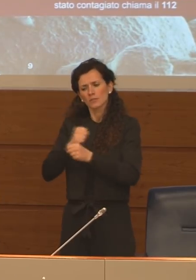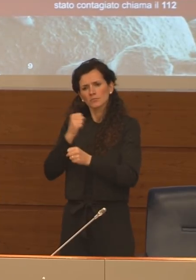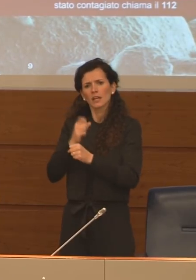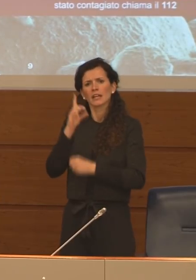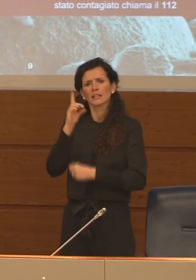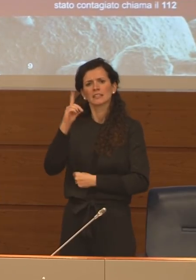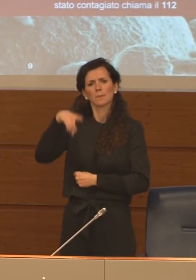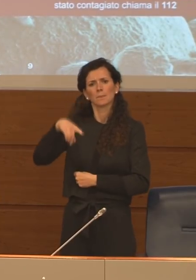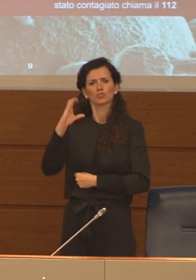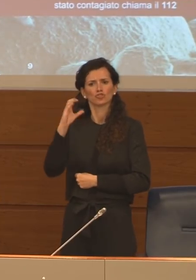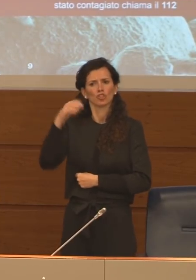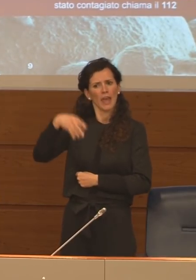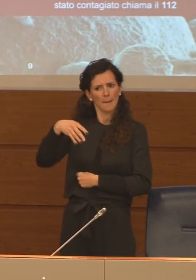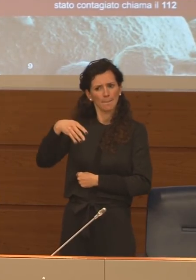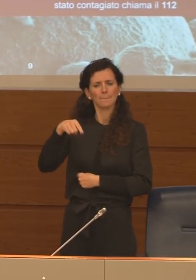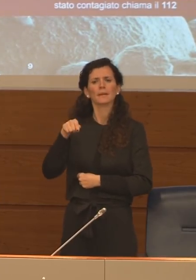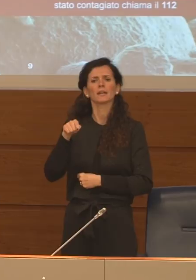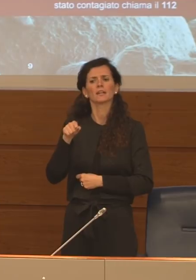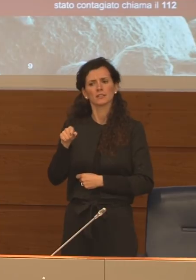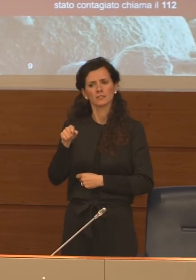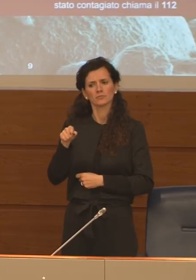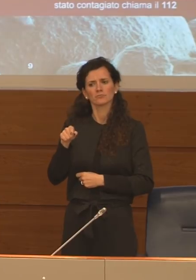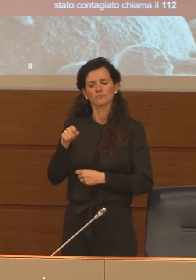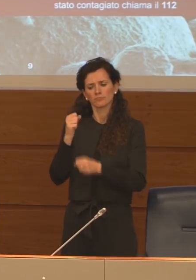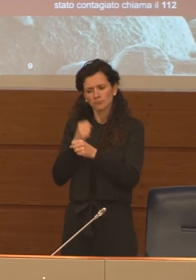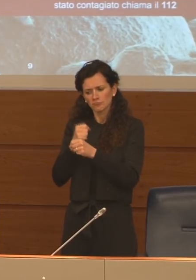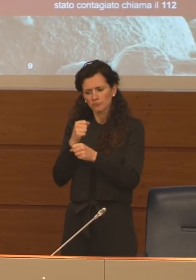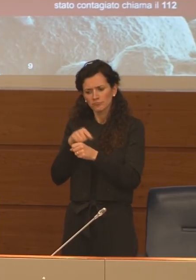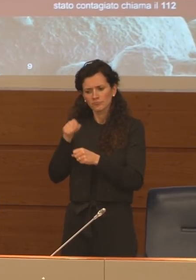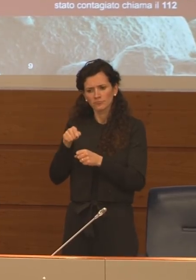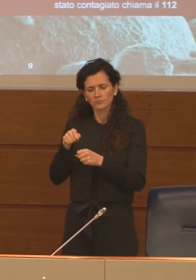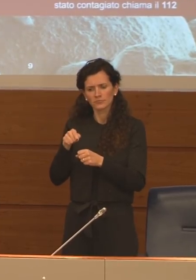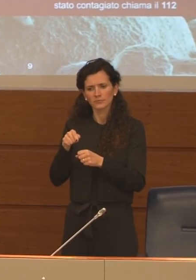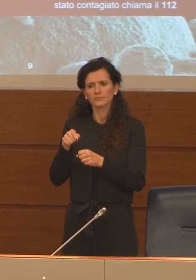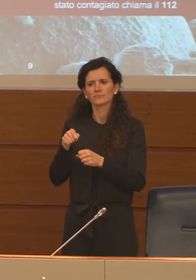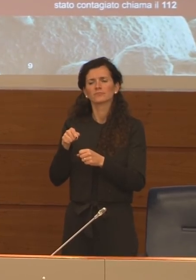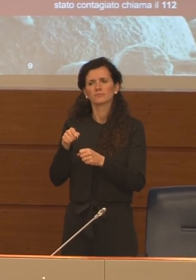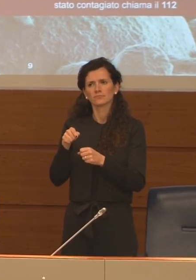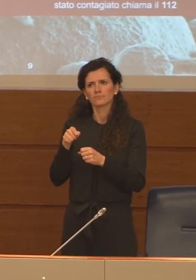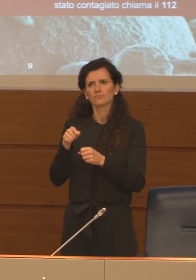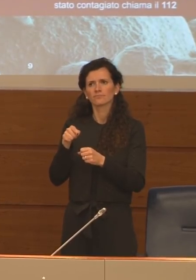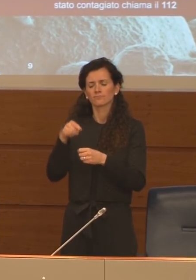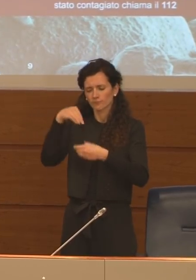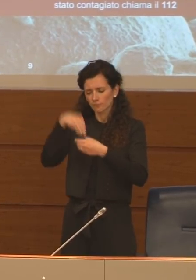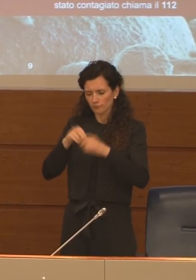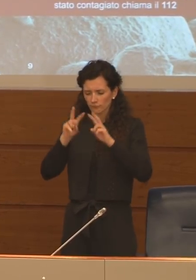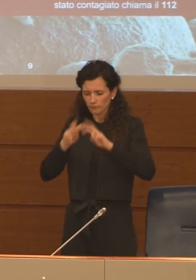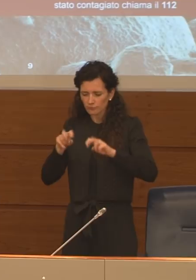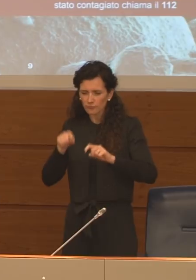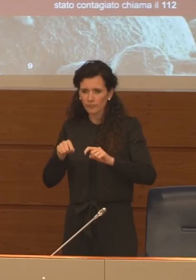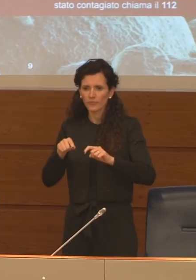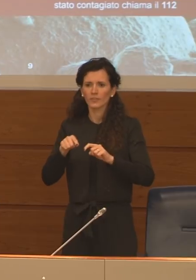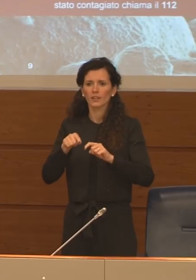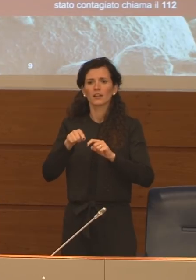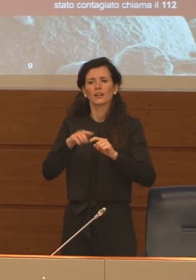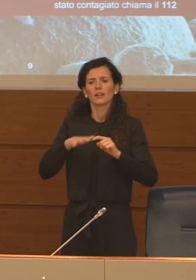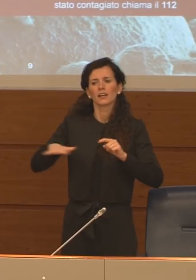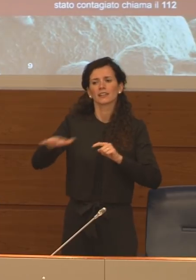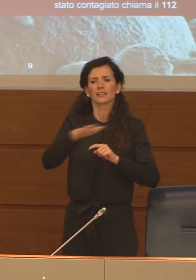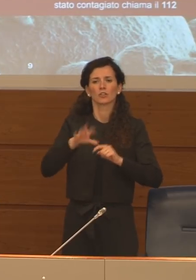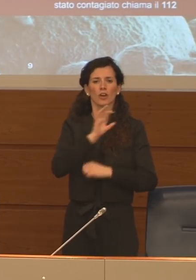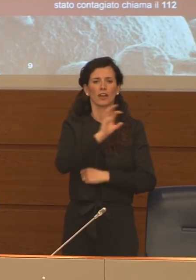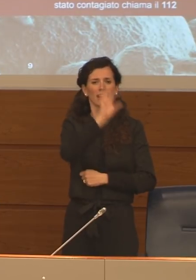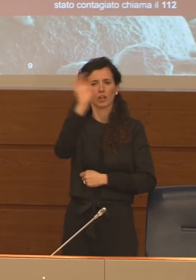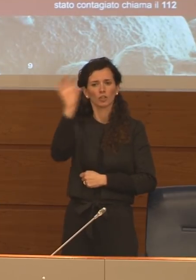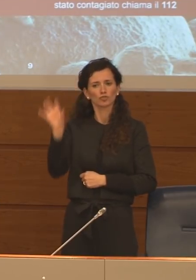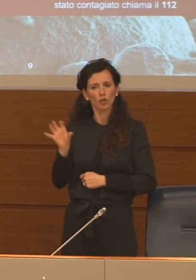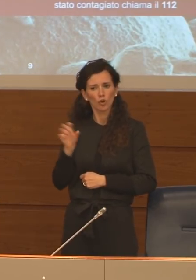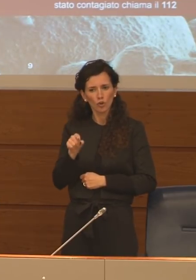che andrà a ridisegnare le misure nei territori regionali in